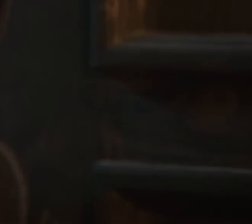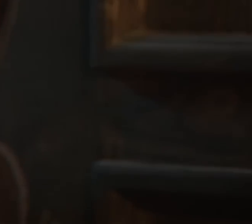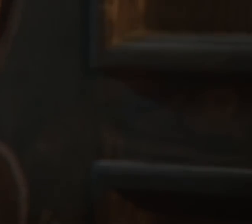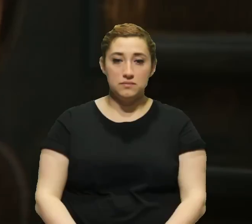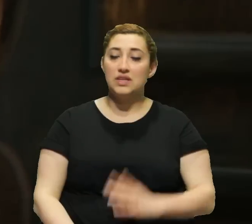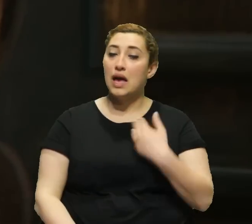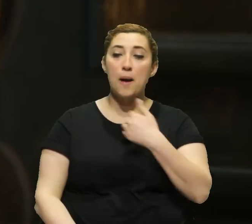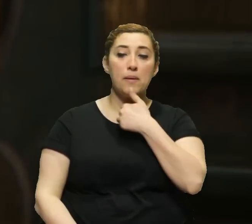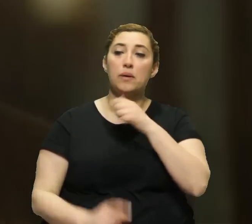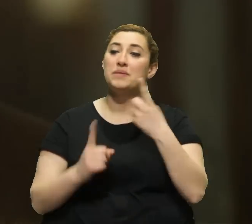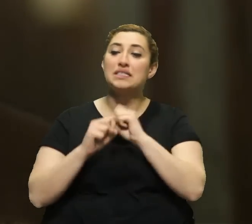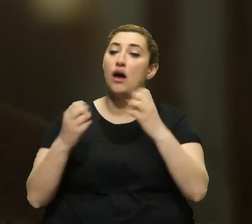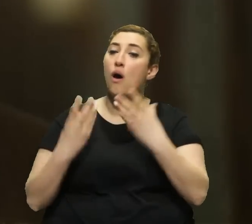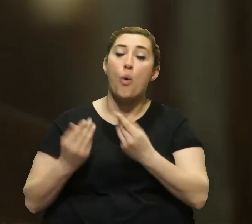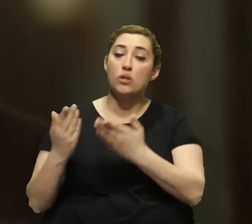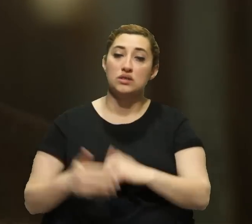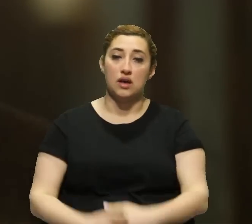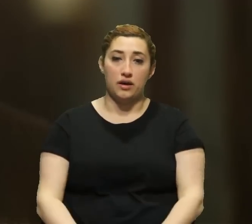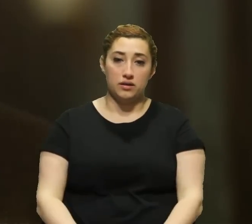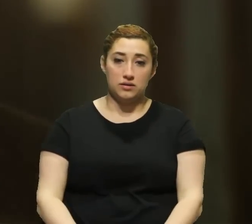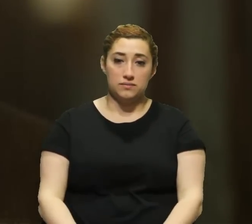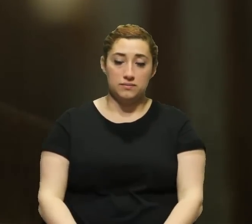Ya babama bir şey olsaydı?